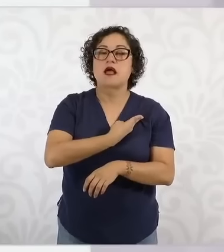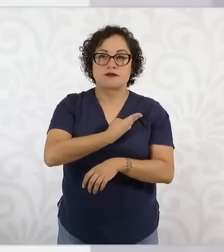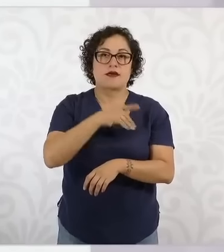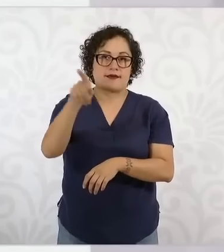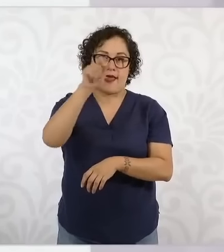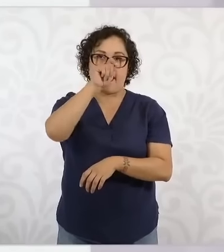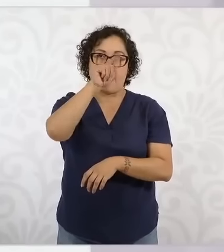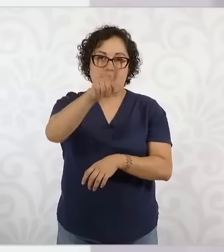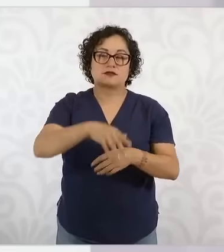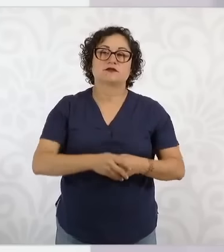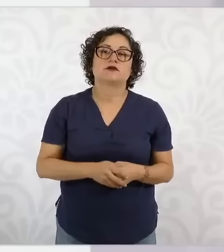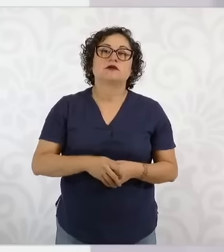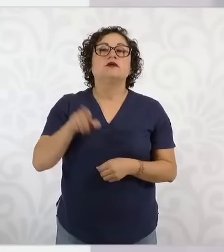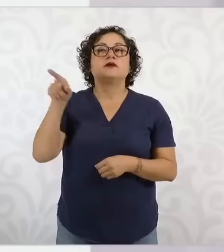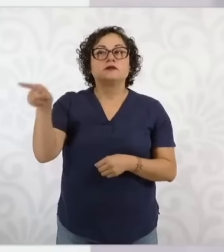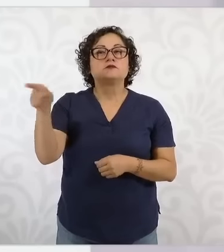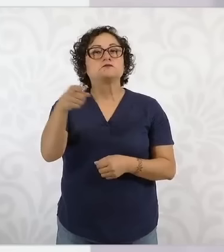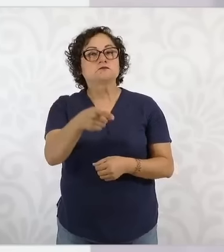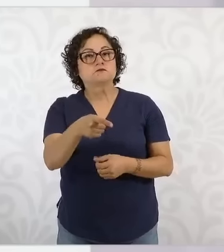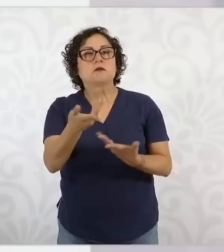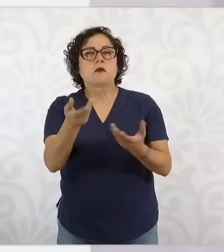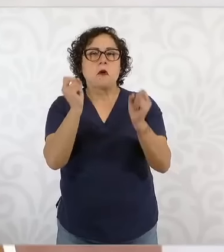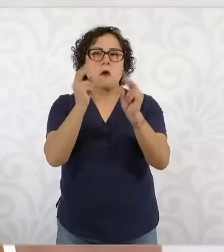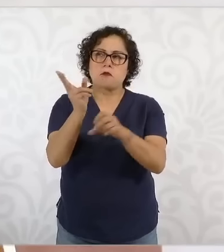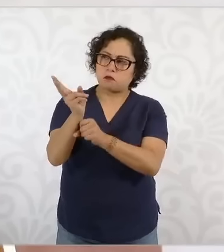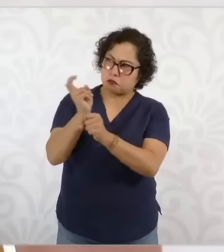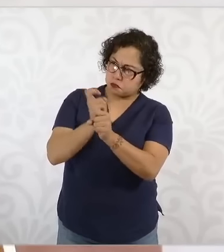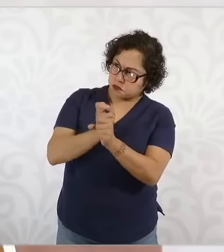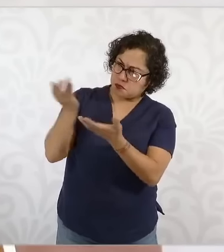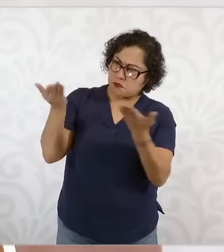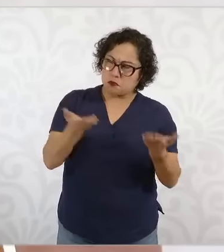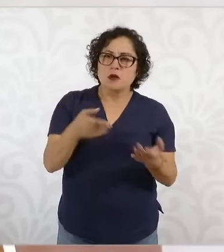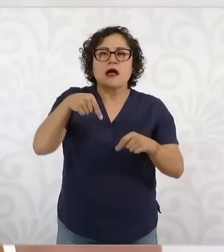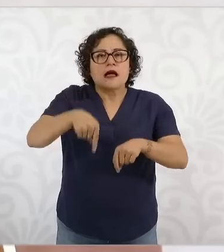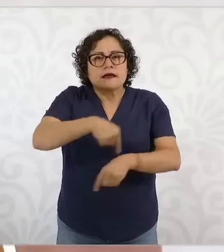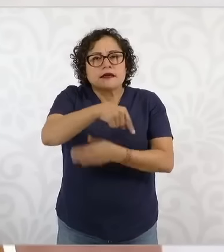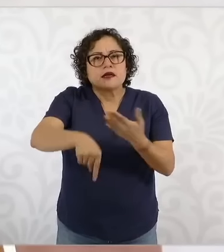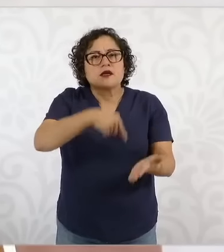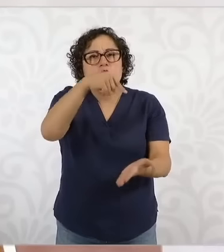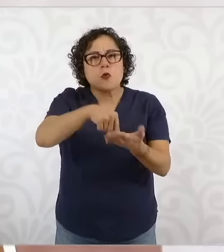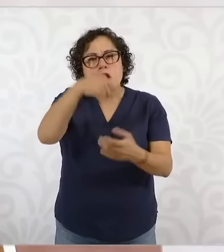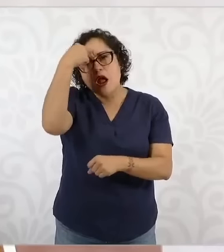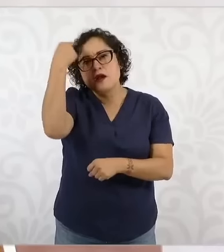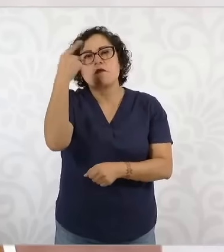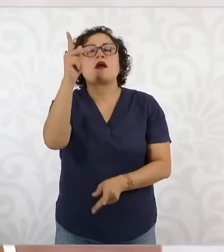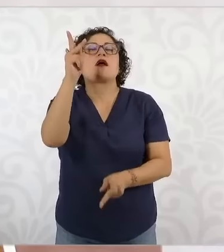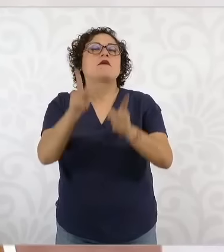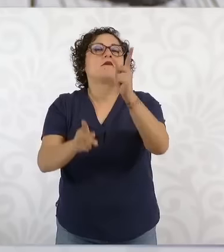Nacional para recibirlo aquí y platicar sobre este tema y otros temas en la relación México a España.